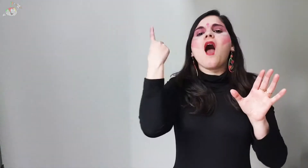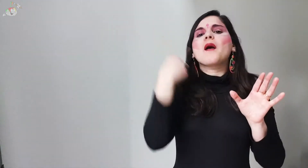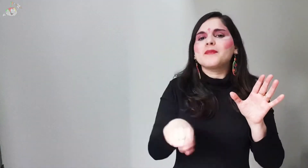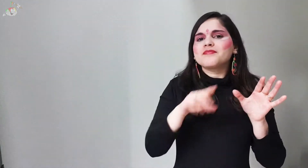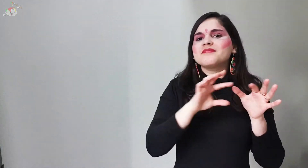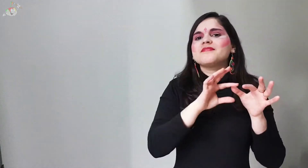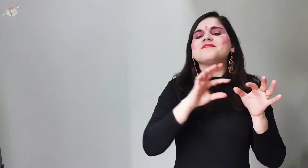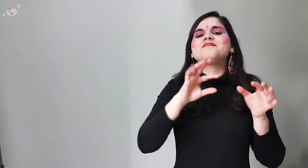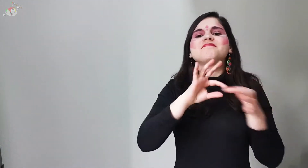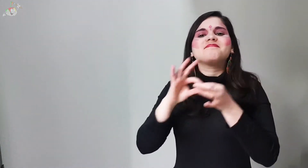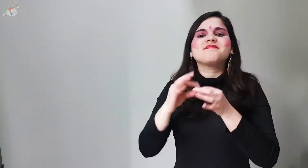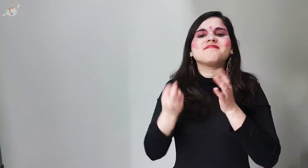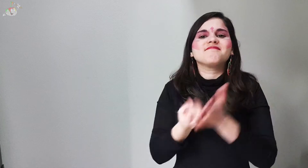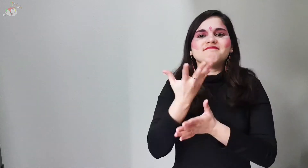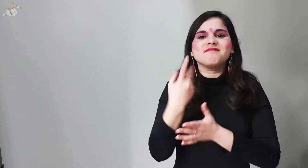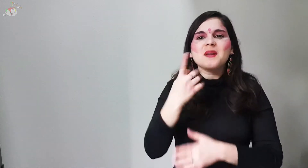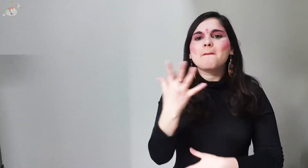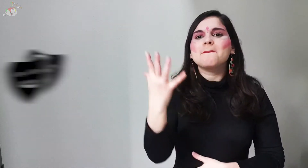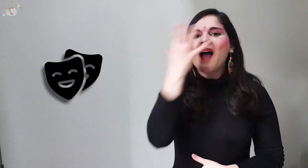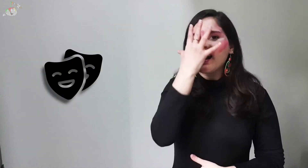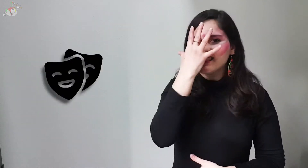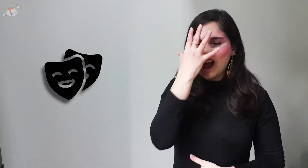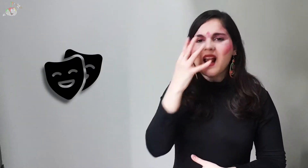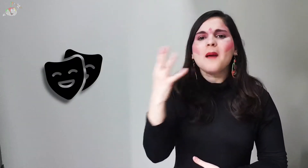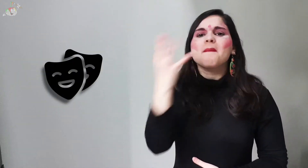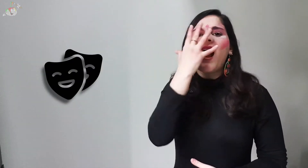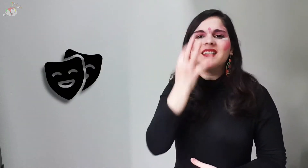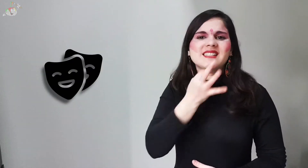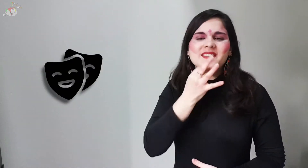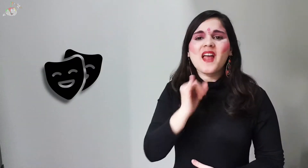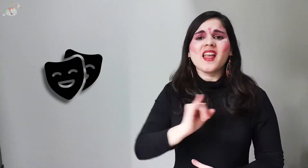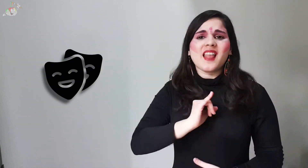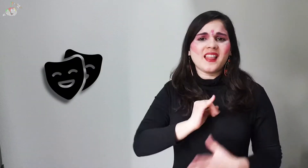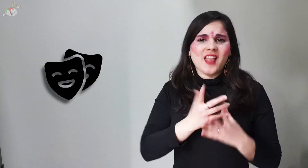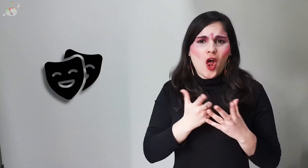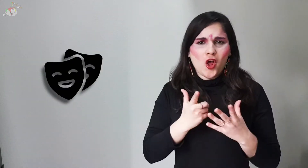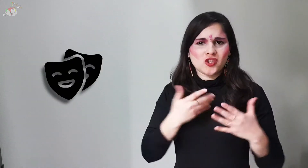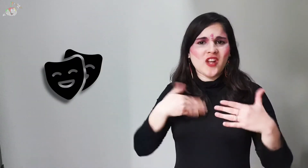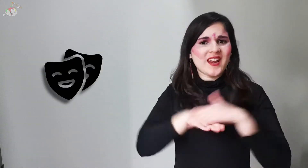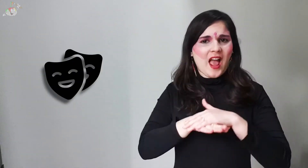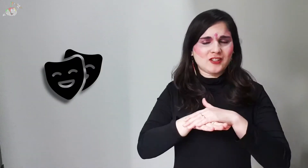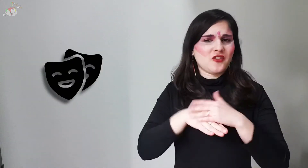per questo si mascheravano dato che la maschera nasconde l'identità.